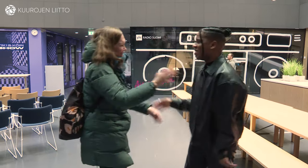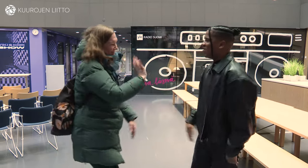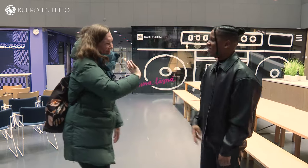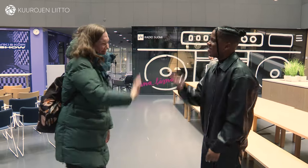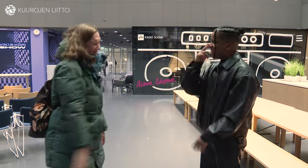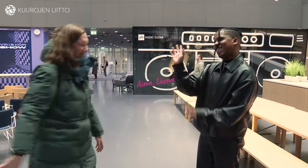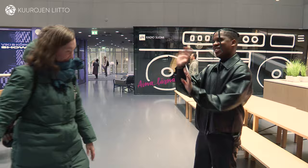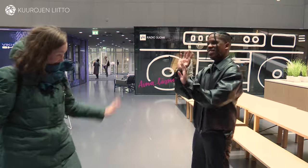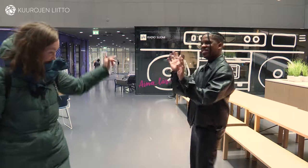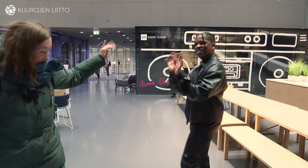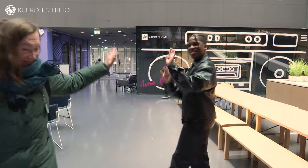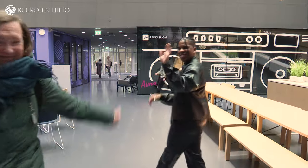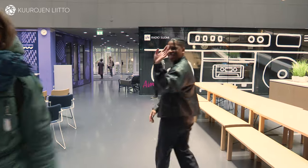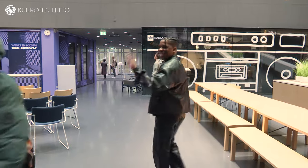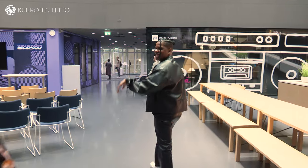Moikka! -Nähdään taas, moro!